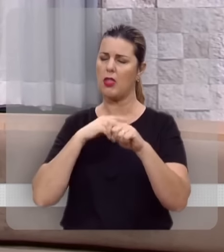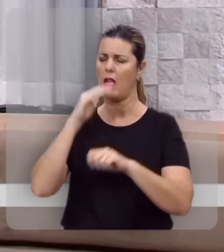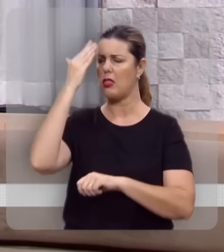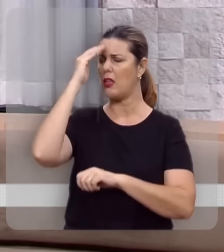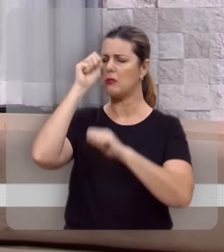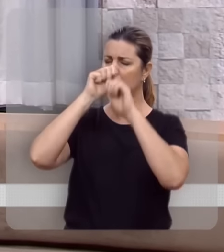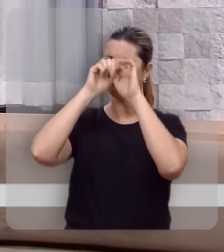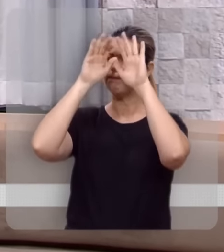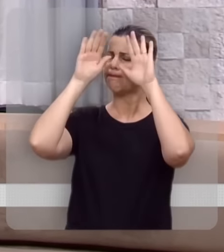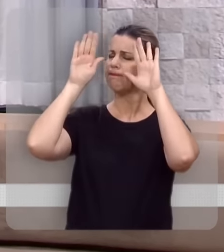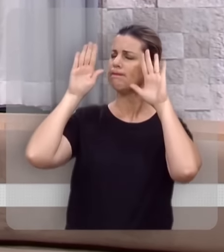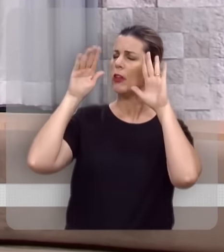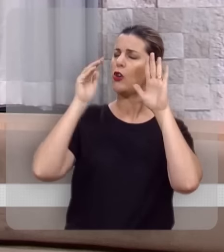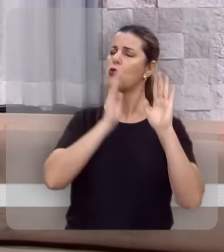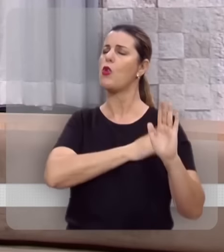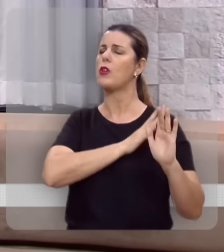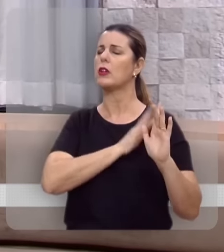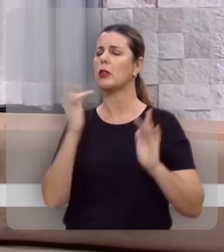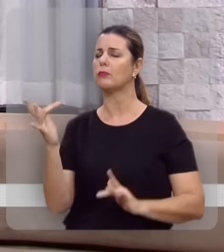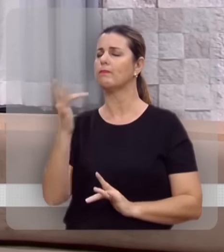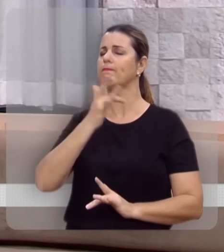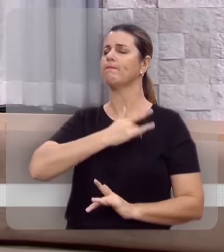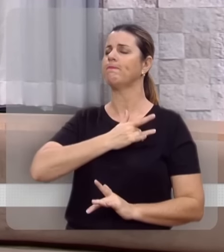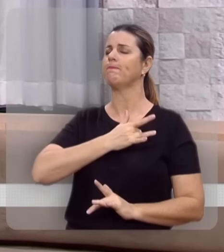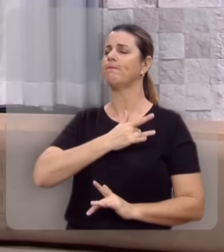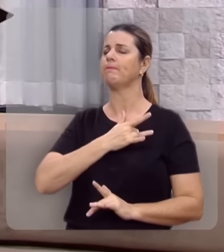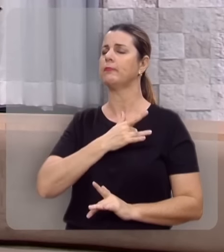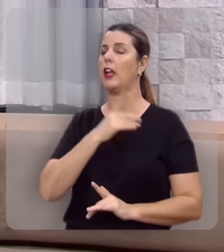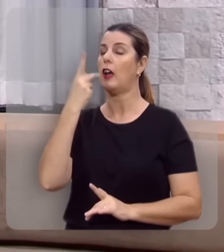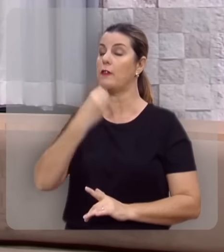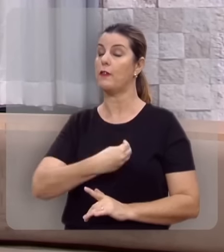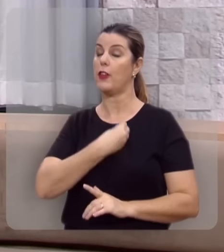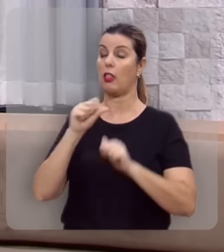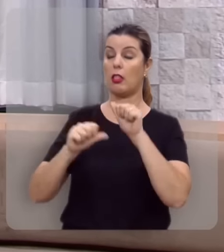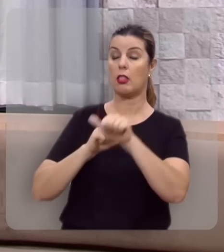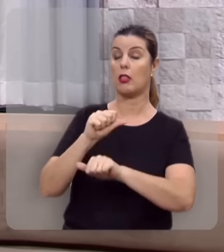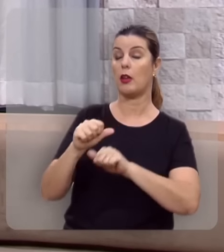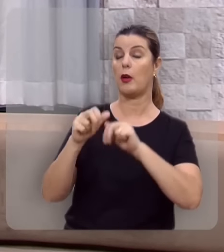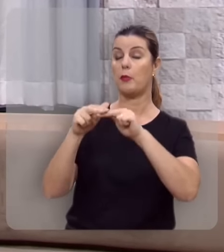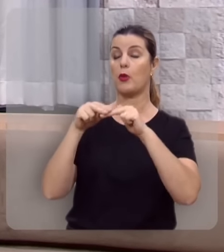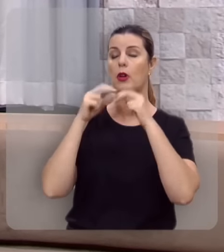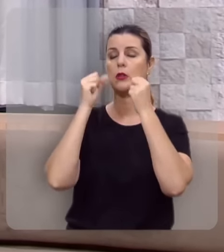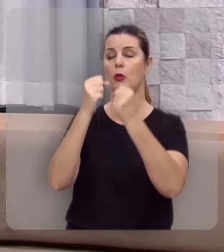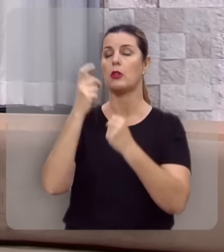entendimento esclarecido, o seu coração tocado e a sua vida transformada pelo Poder da Tua